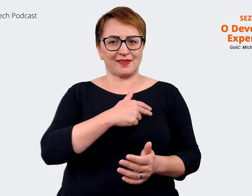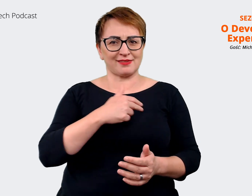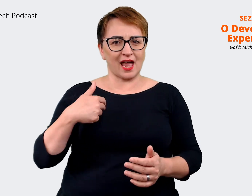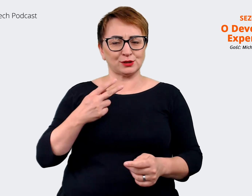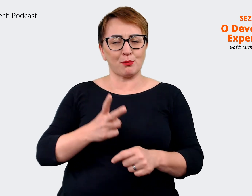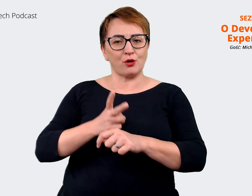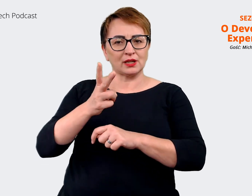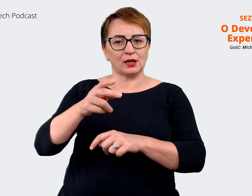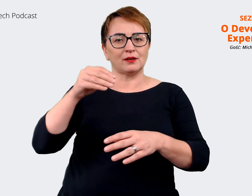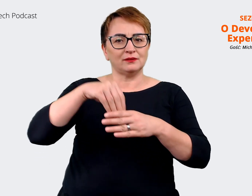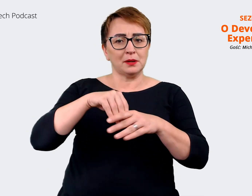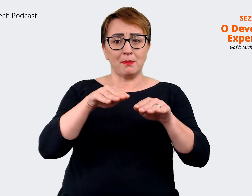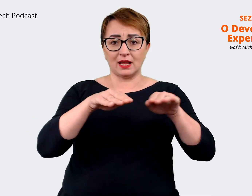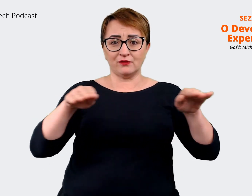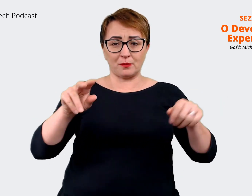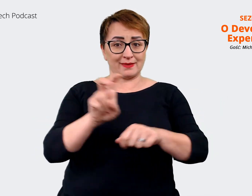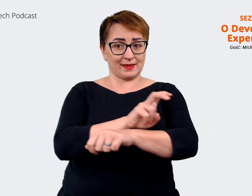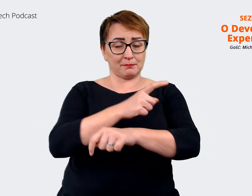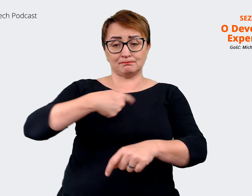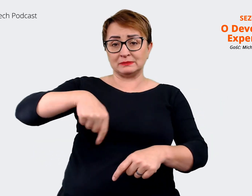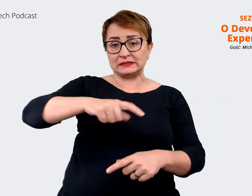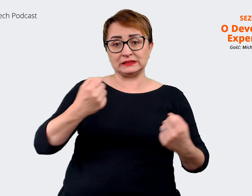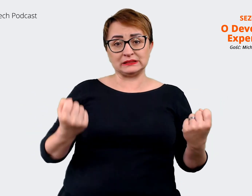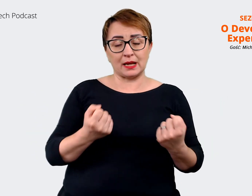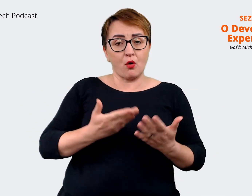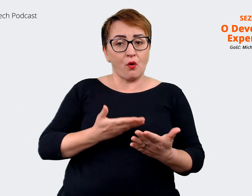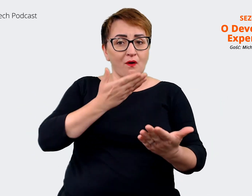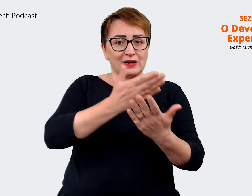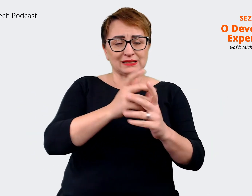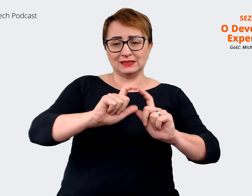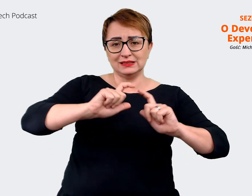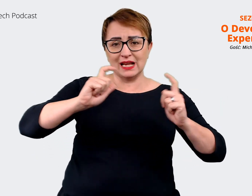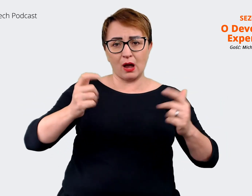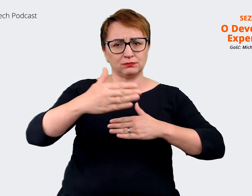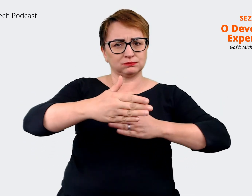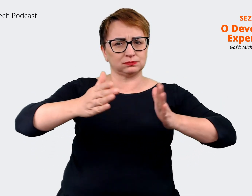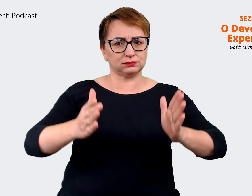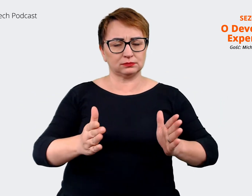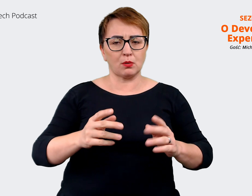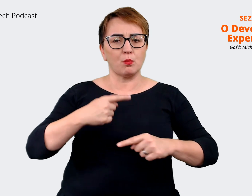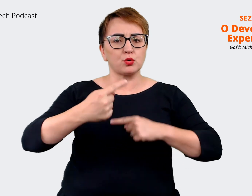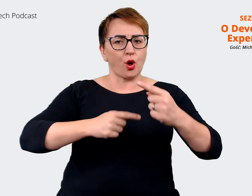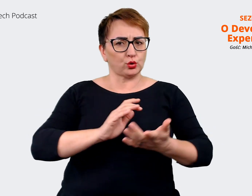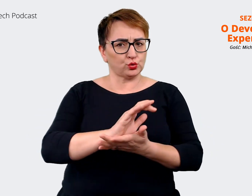podejście w platformie technicznej, że staramy się zaoferować taki cały zestaw produktów developerom,